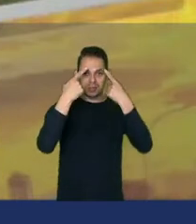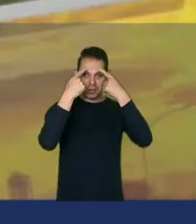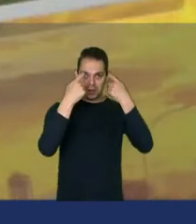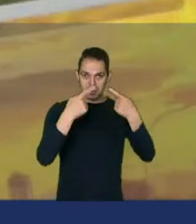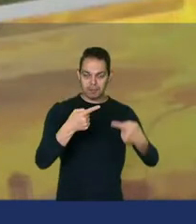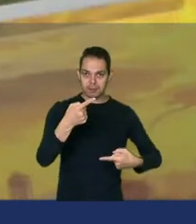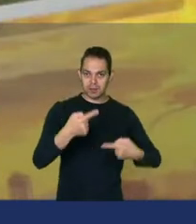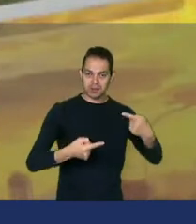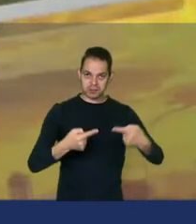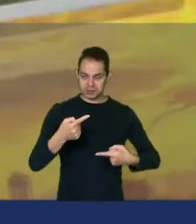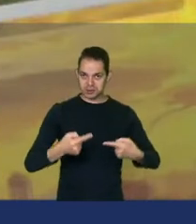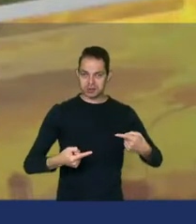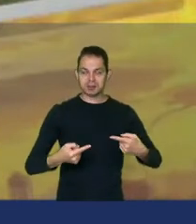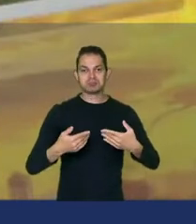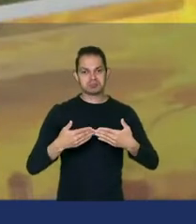COMBATE É VIOLÊNCIA POLÍ TICA. É UMA INICIATIVA